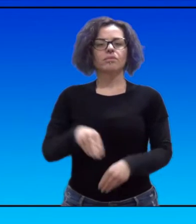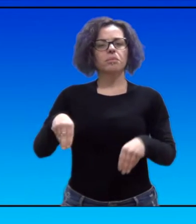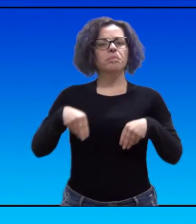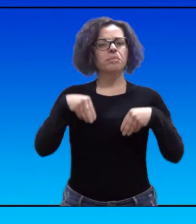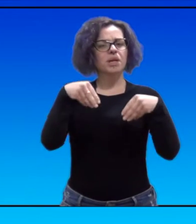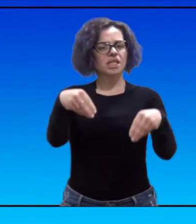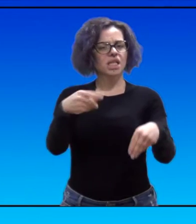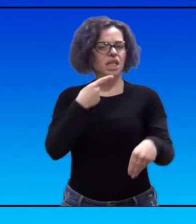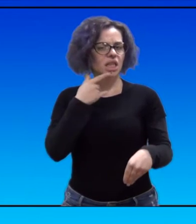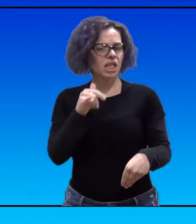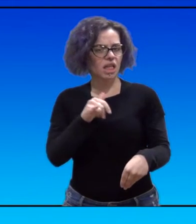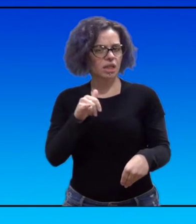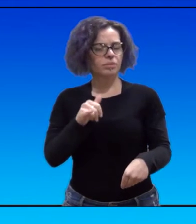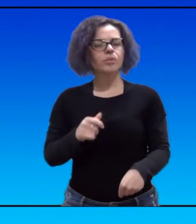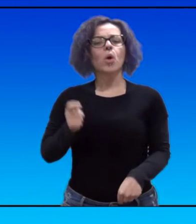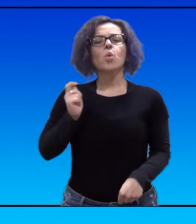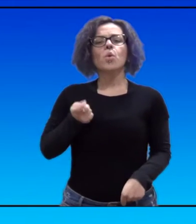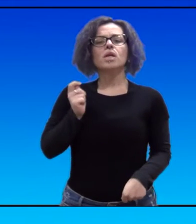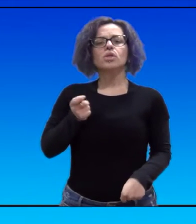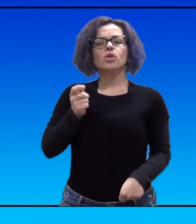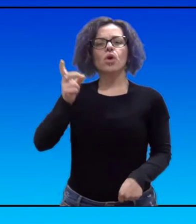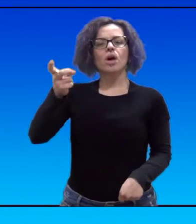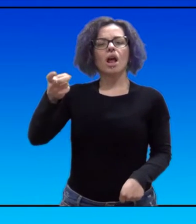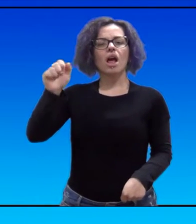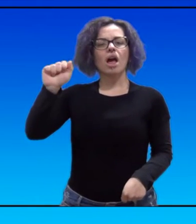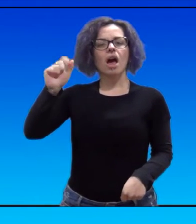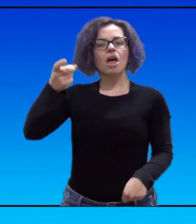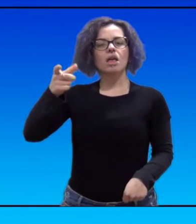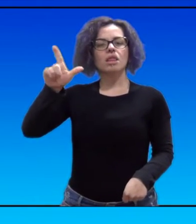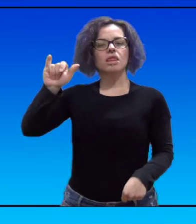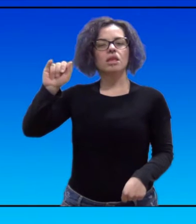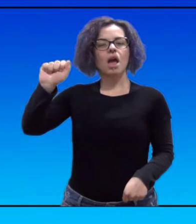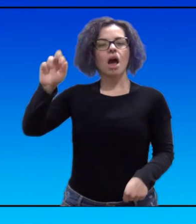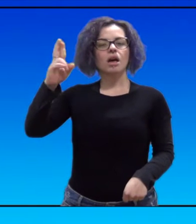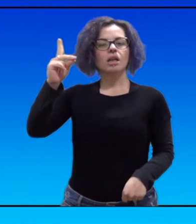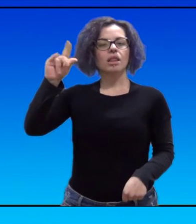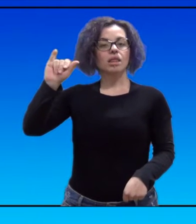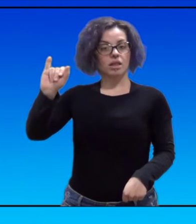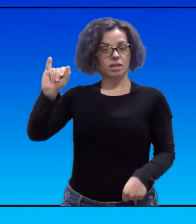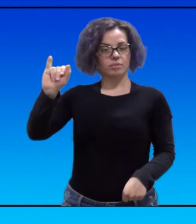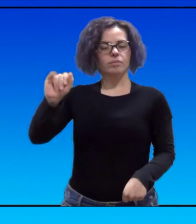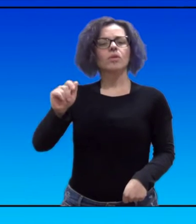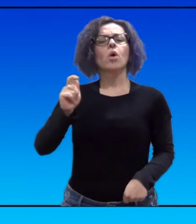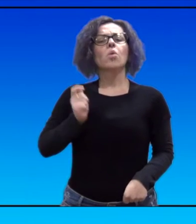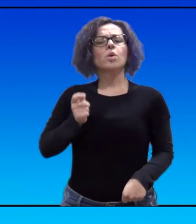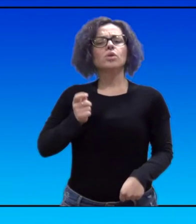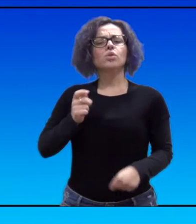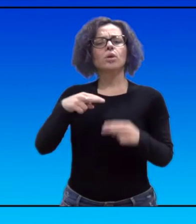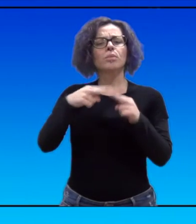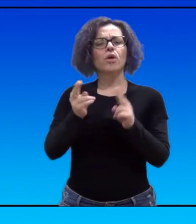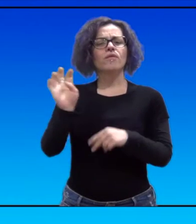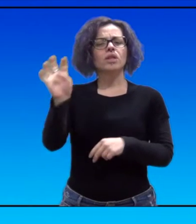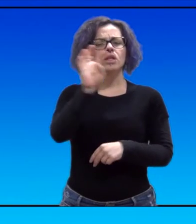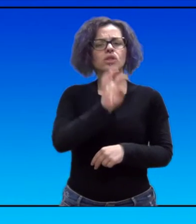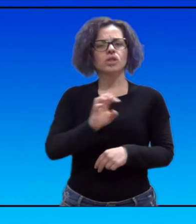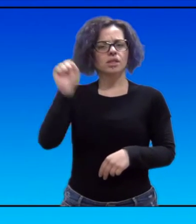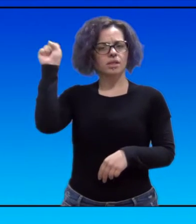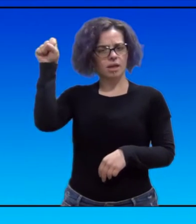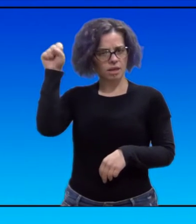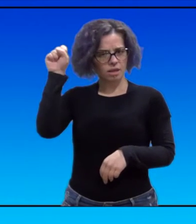Saranno presenti il Questore Gagliardi; le Questure di tutte le Province della Sardegna;